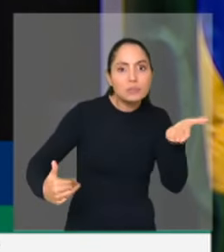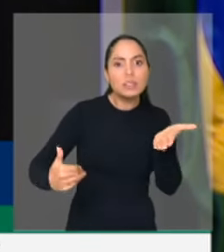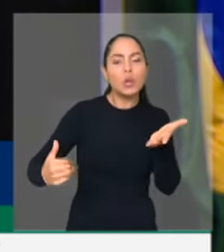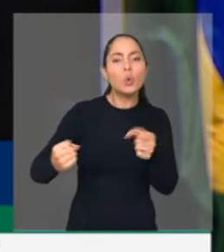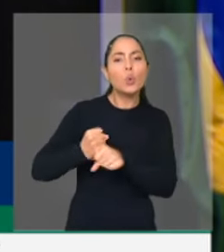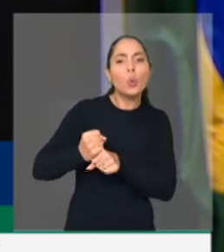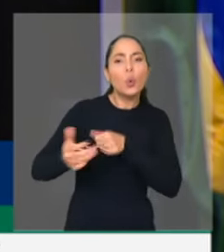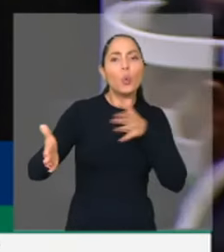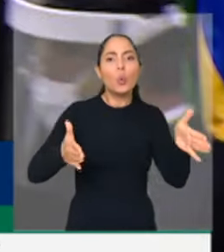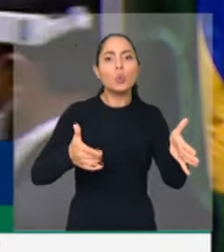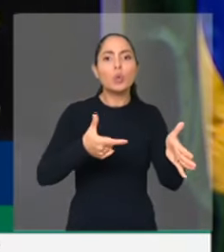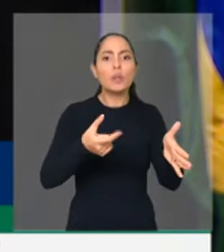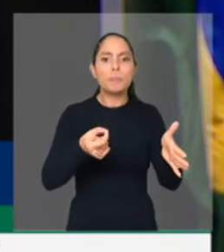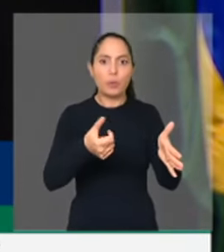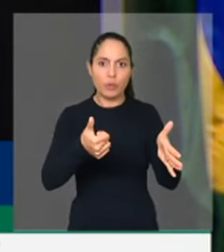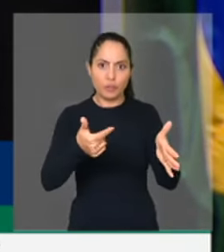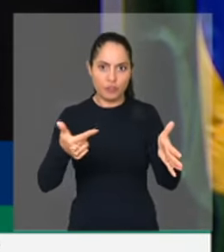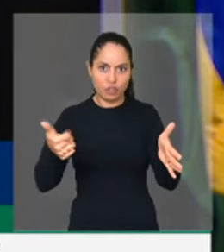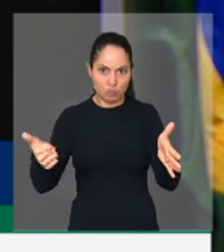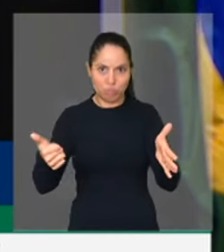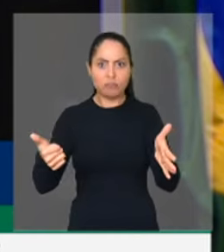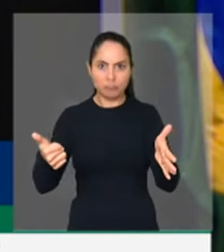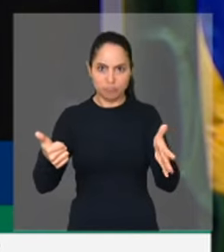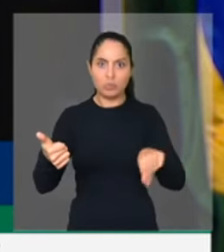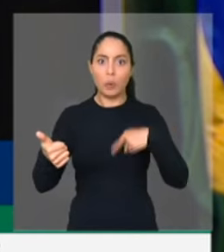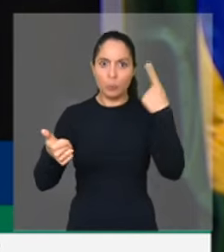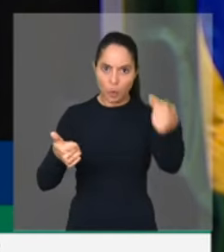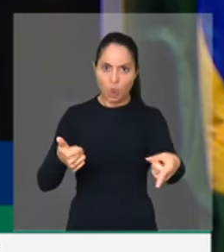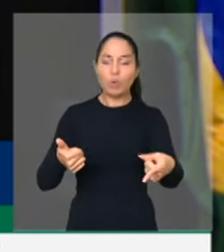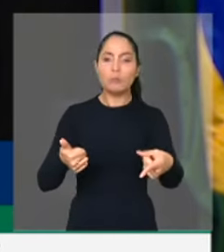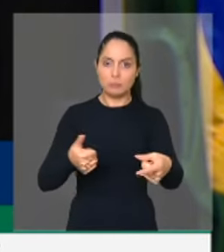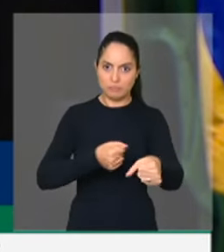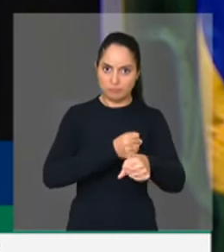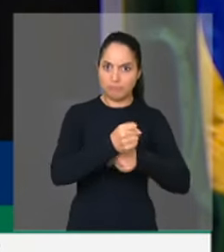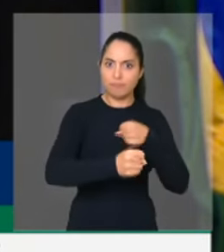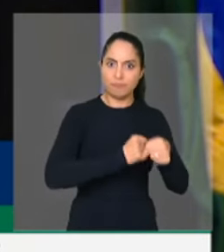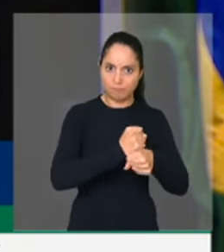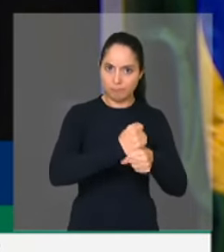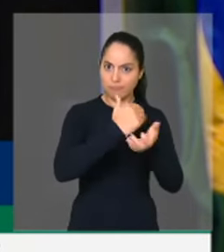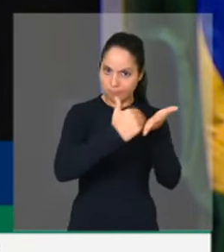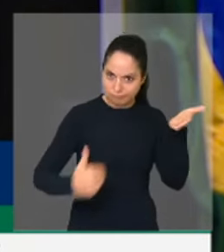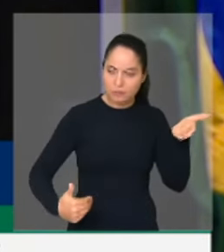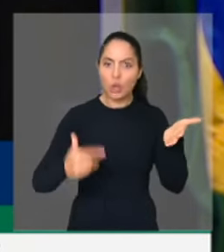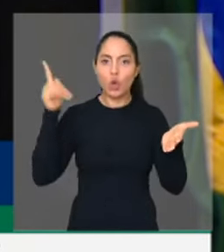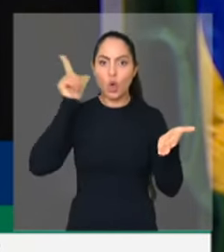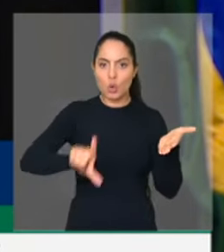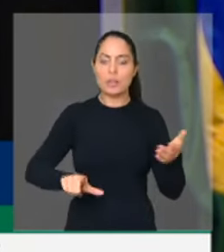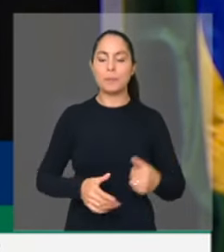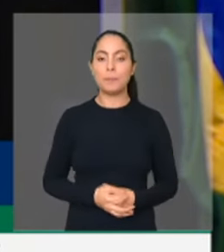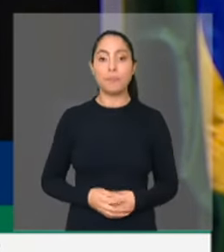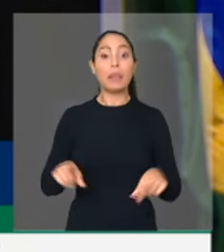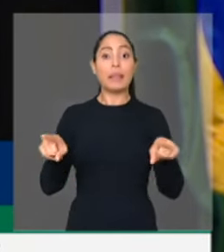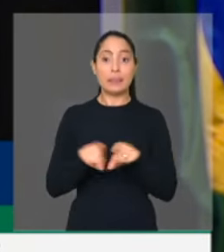DE LEITOS. AS PESSOAS FÍSICAS TAMBÉM PODERÃO DEDUZIR O VALOR INVESTIDO NAS CONTRATAÇÕES NO SEU IMPOSTO DE RENDA REFERENTE AO EXERCÍCIO FINANCEIRO DE 2021.